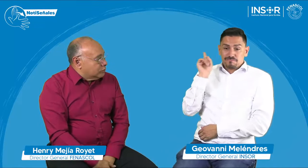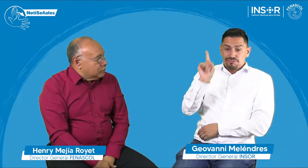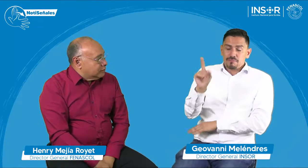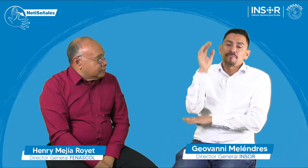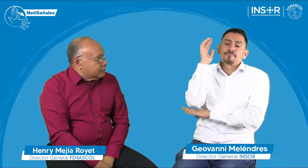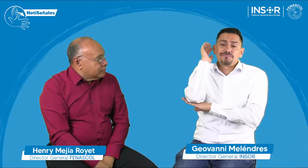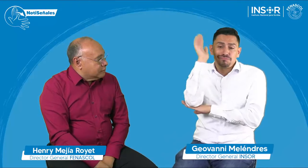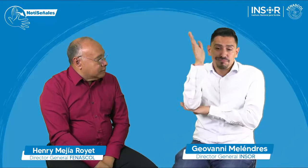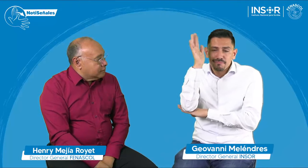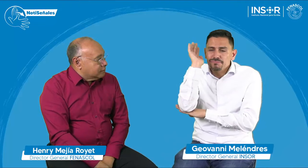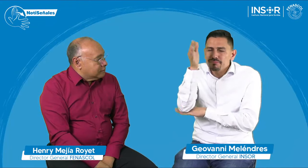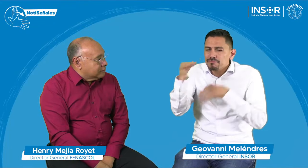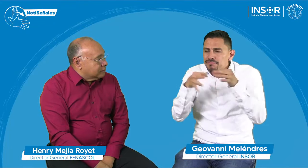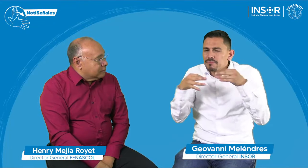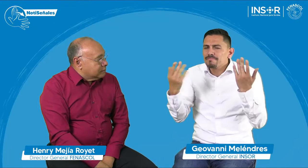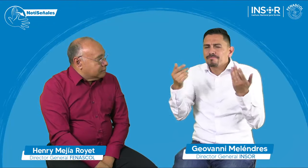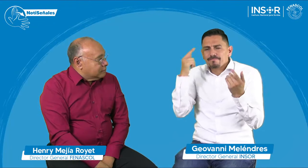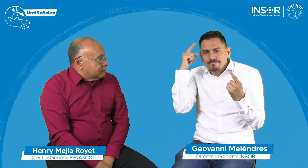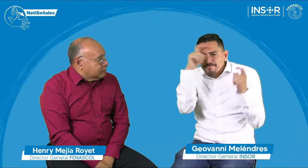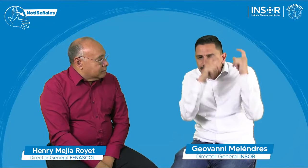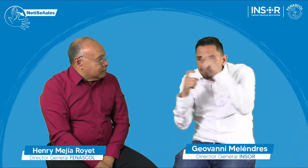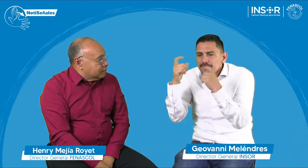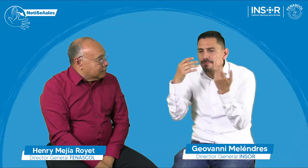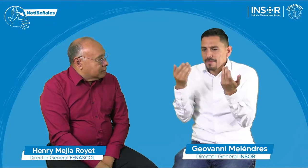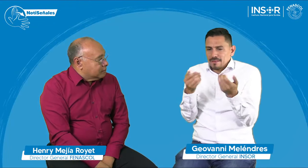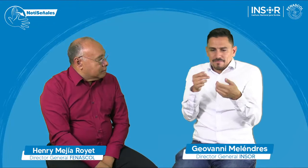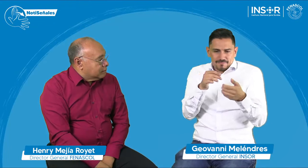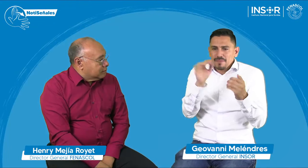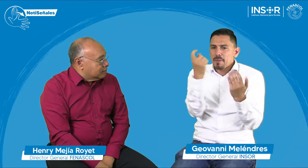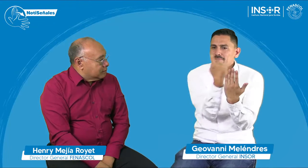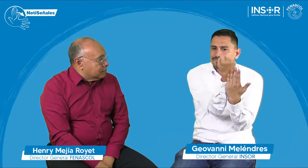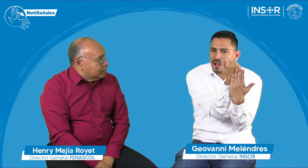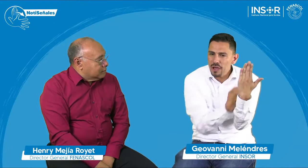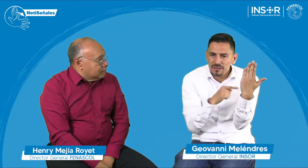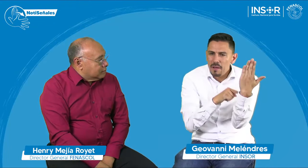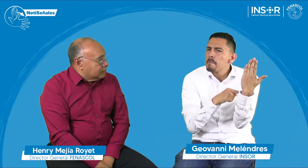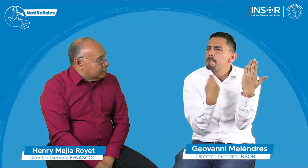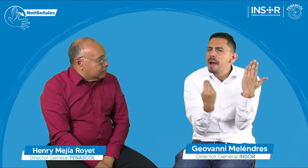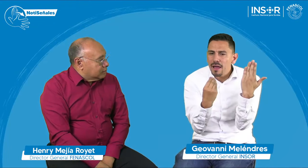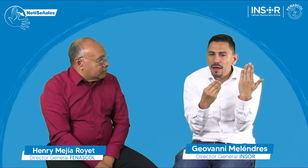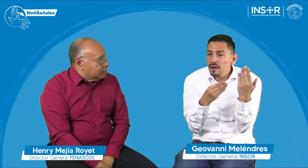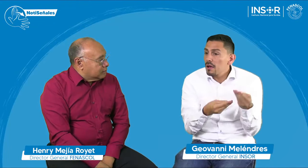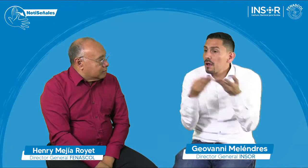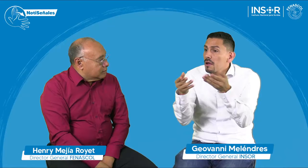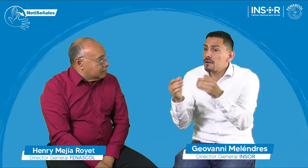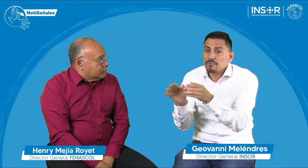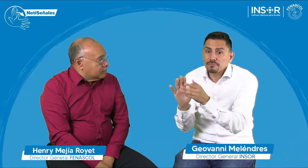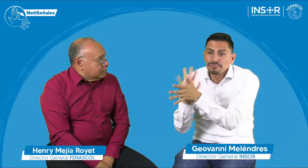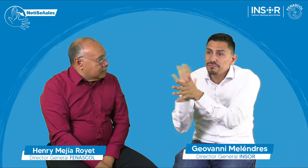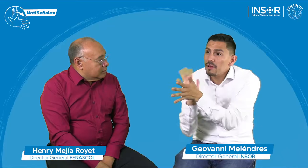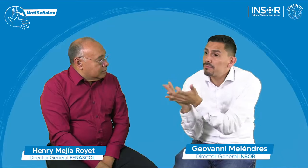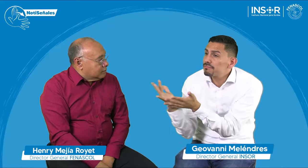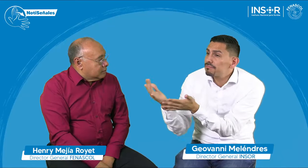un profesional sordo, Jesús Monroy estuvo allí hablando sobre este tema y explicando